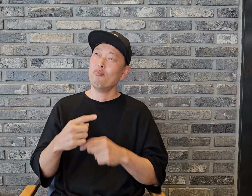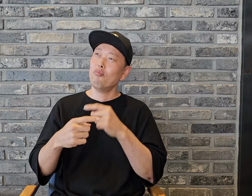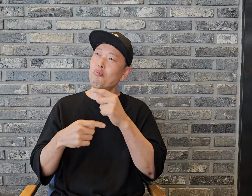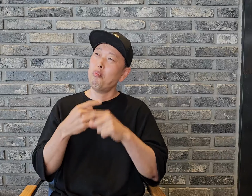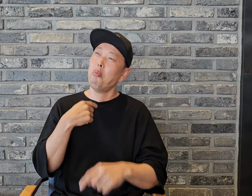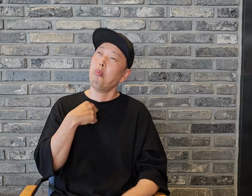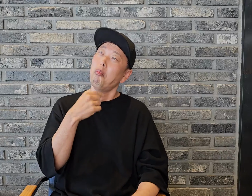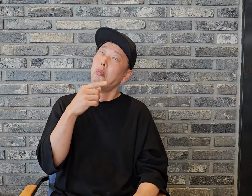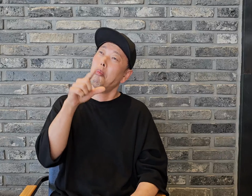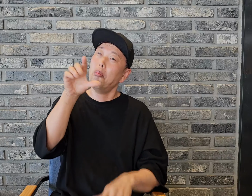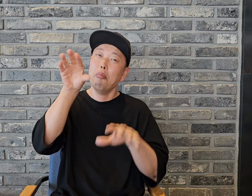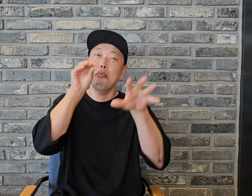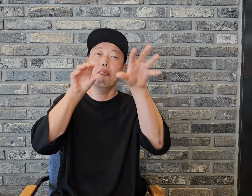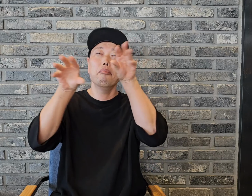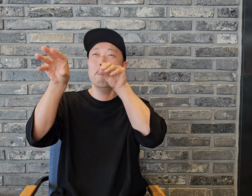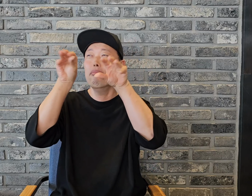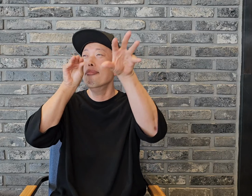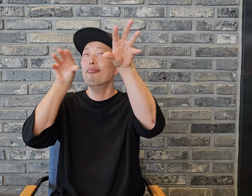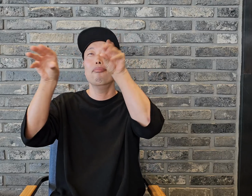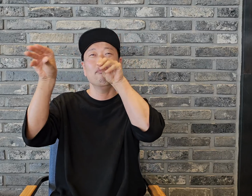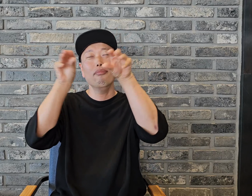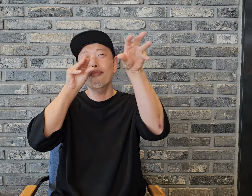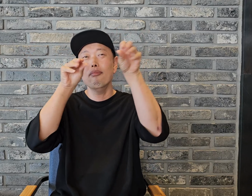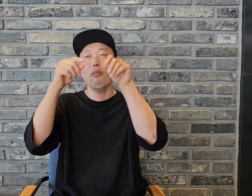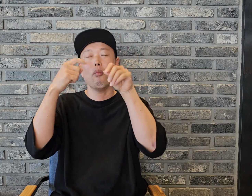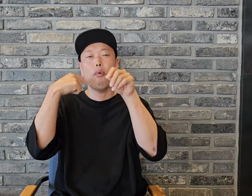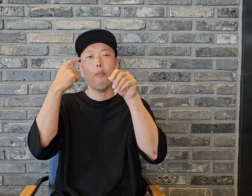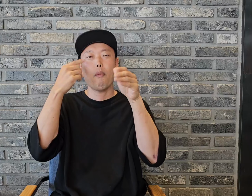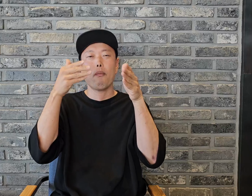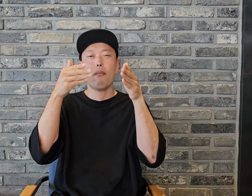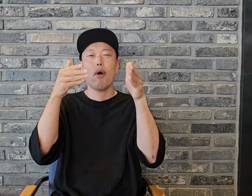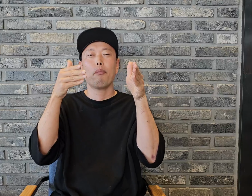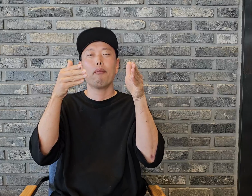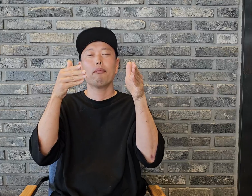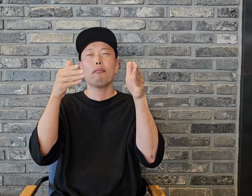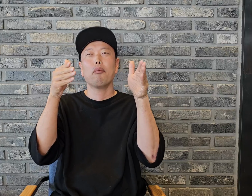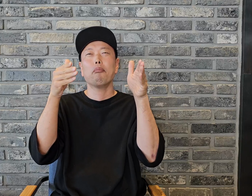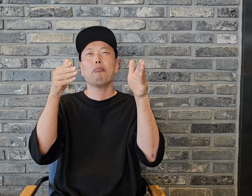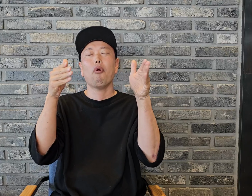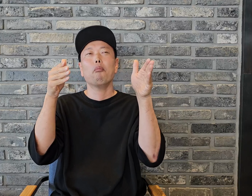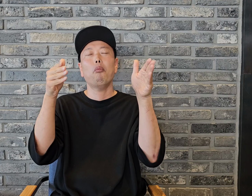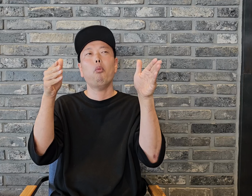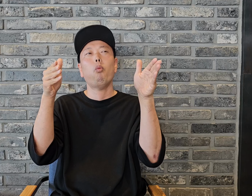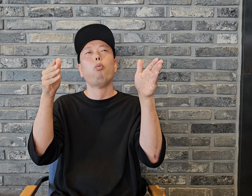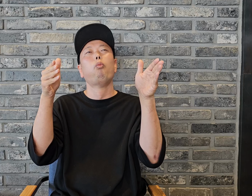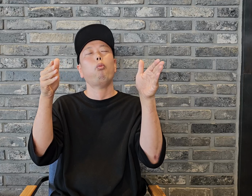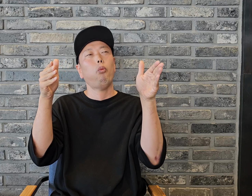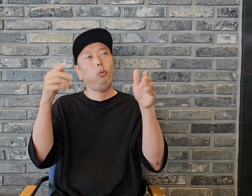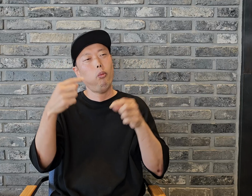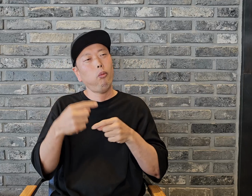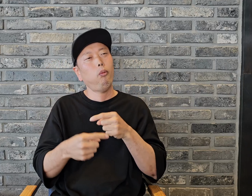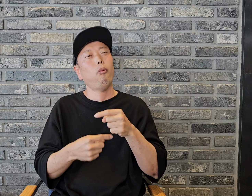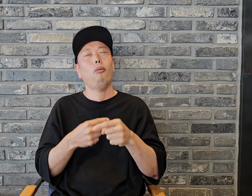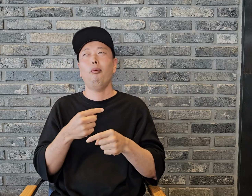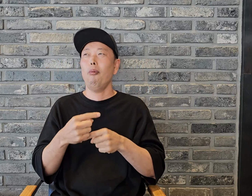Pero a medida que aprendí gradualmente a través de mis ojos, mi perspectiva sobre el lenguaje de señas se amplió y comencé a darme cuenta: